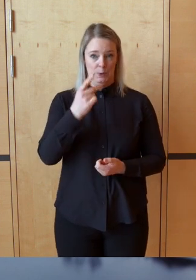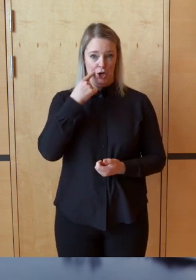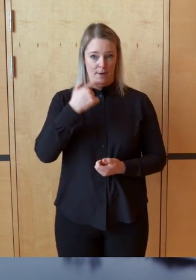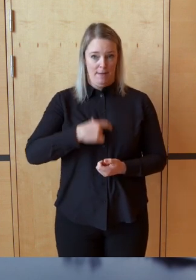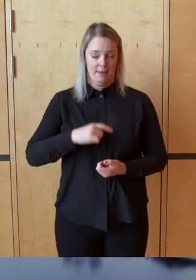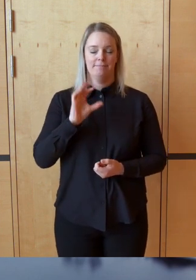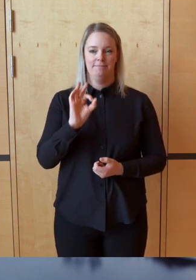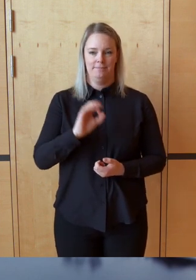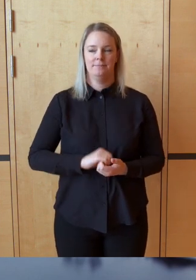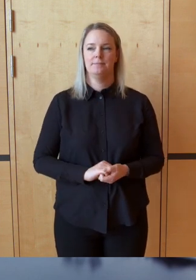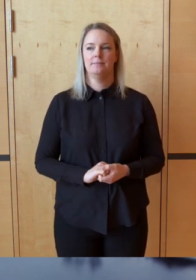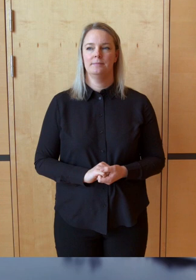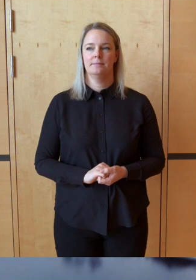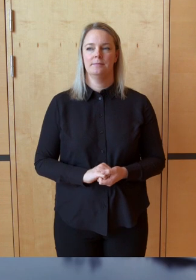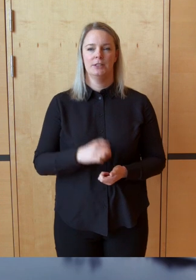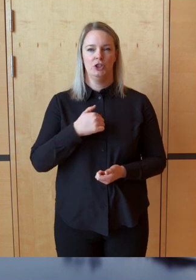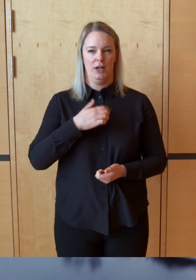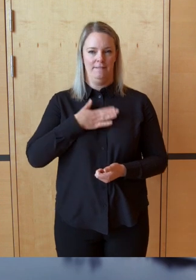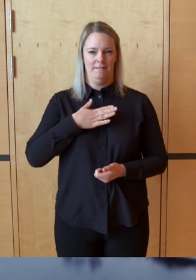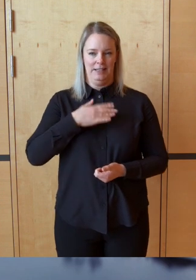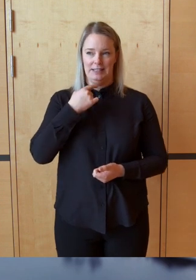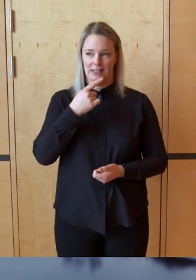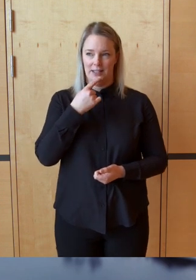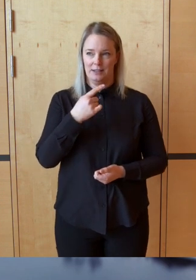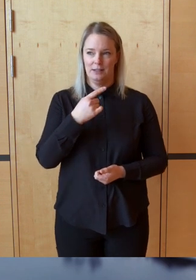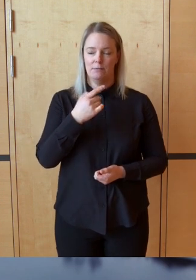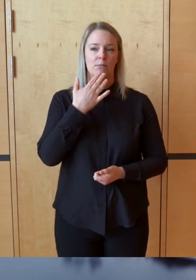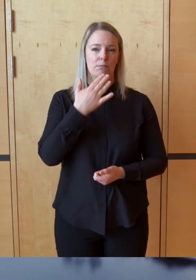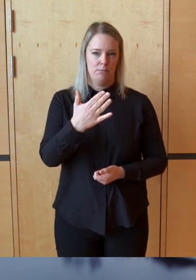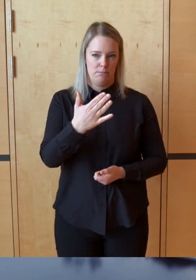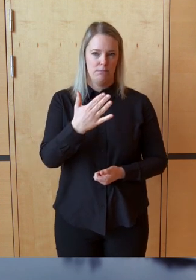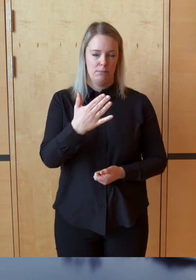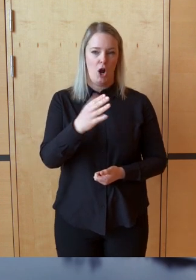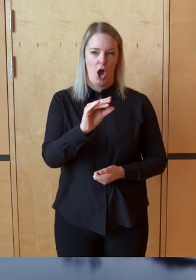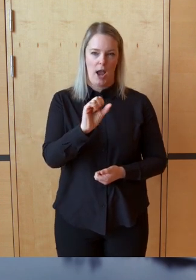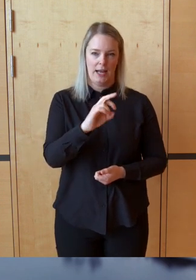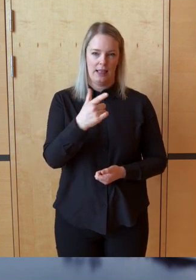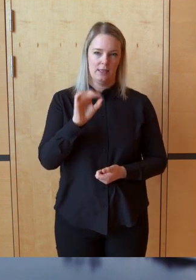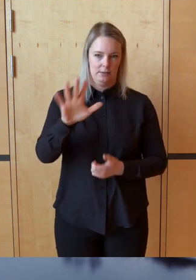Jo jag vill jag vill först och främst säga att det var jättebra inlägg av Agneta Hansson och jag håller med henne